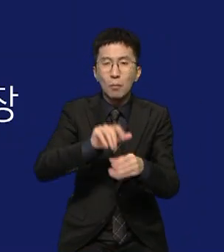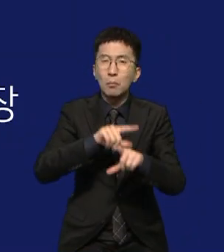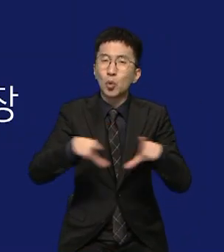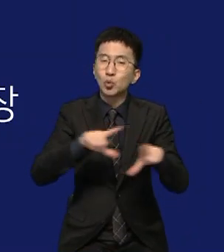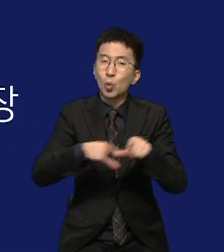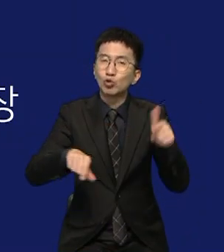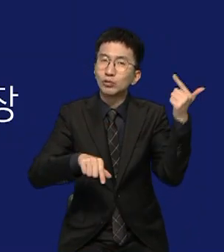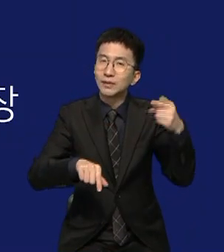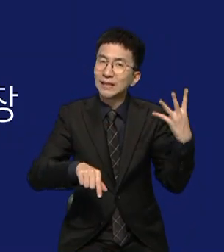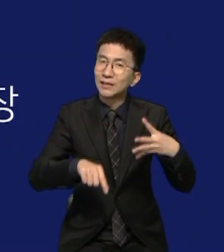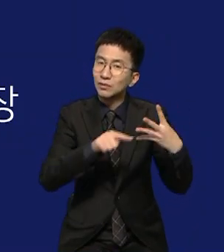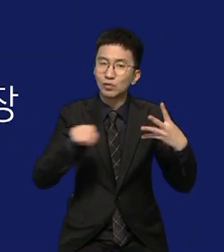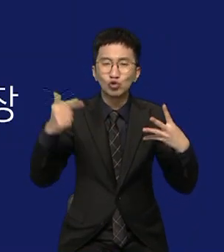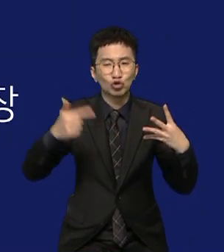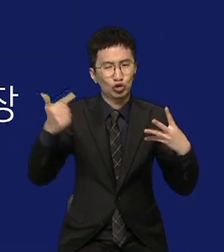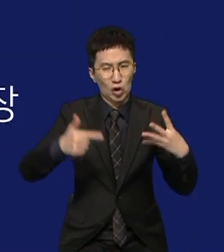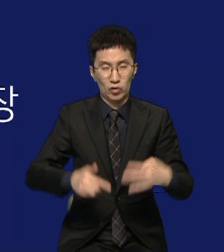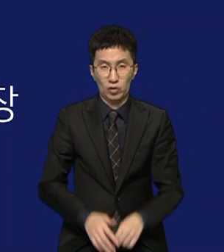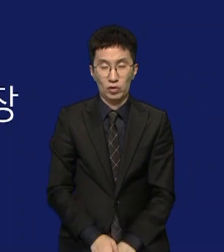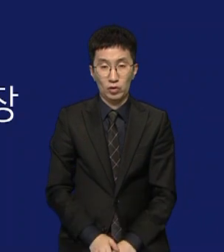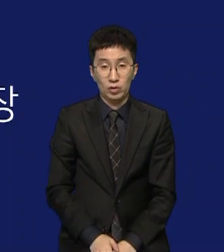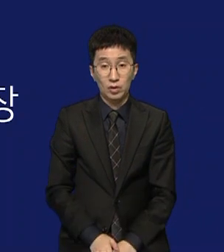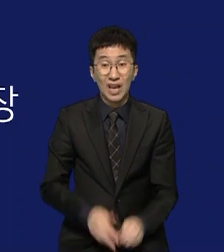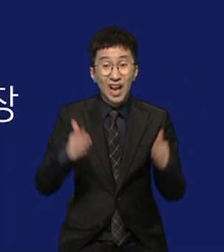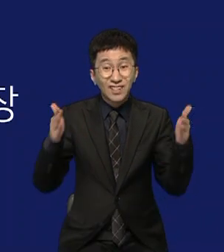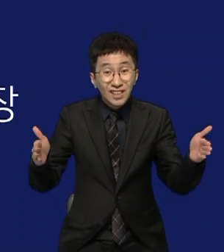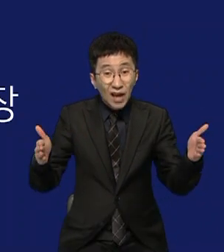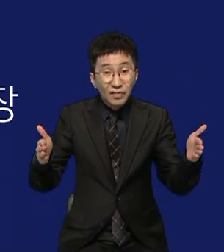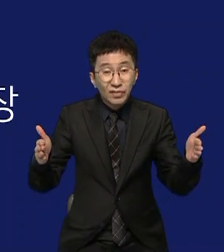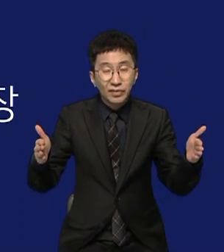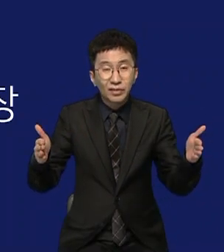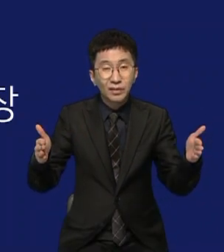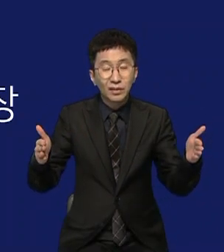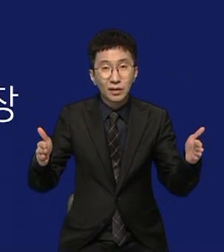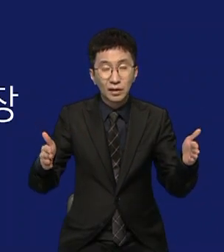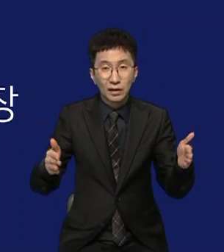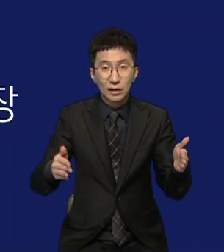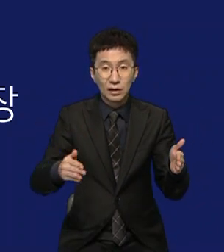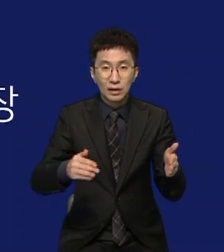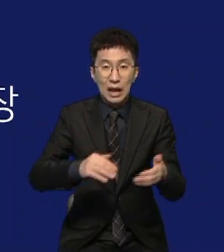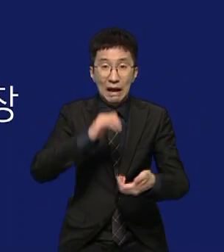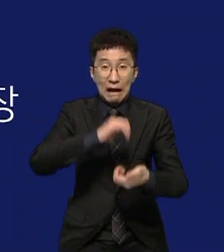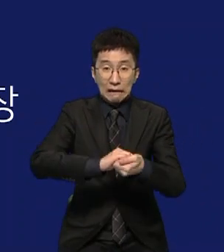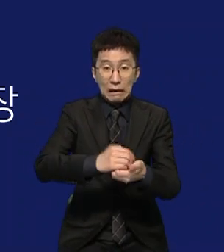명에 이른다며 공소시효가 임박한 상황에 접수된 선관위 고발 사건도 대응이